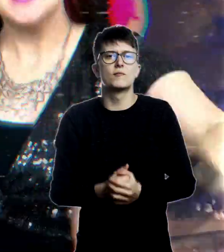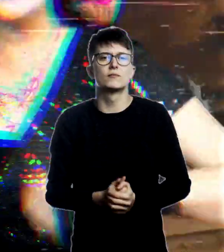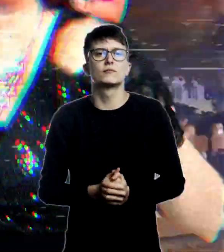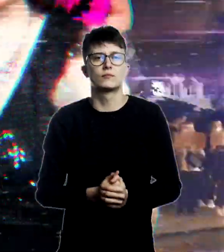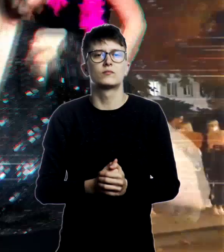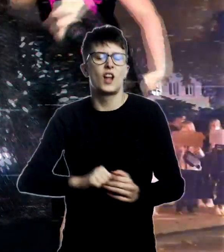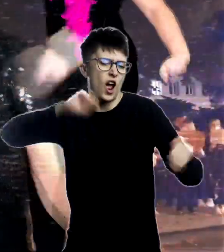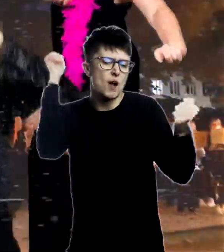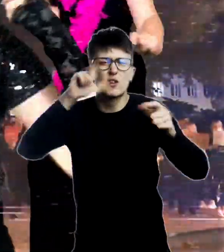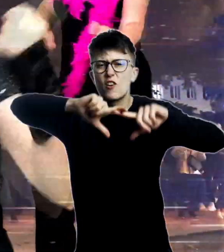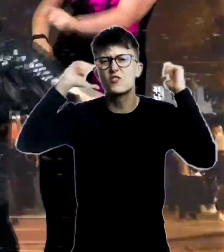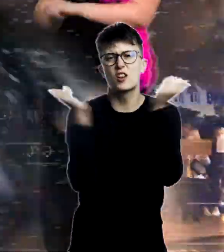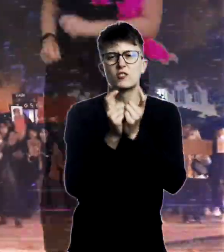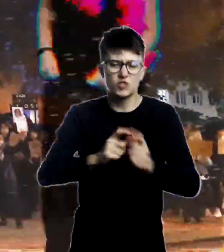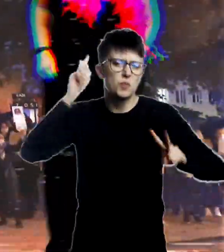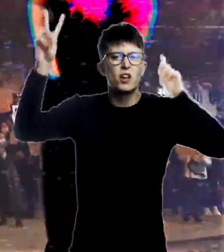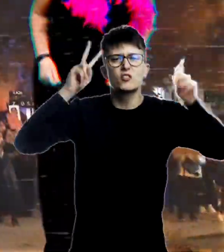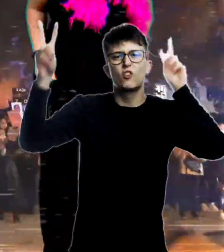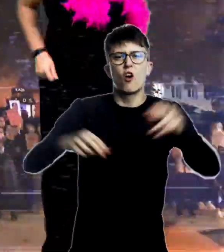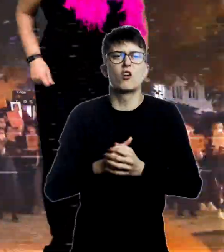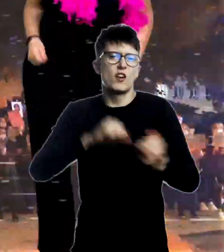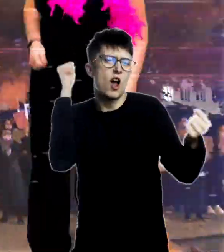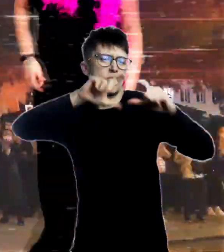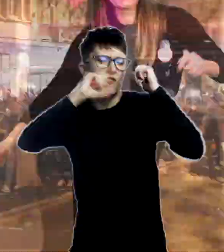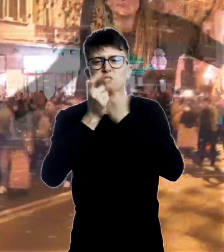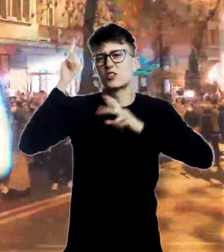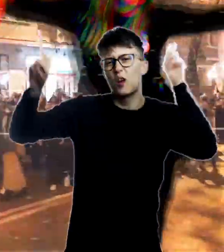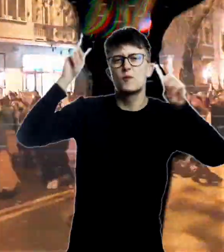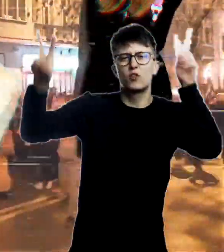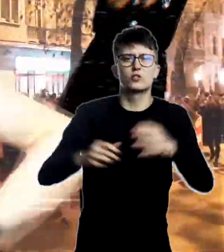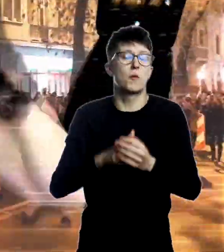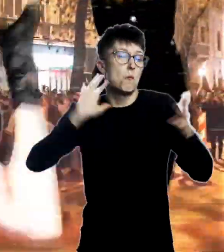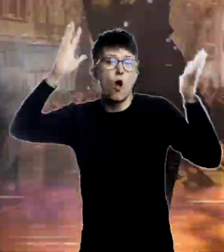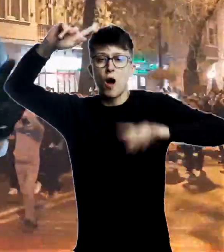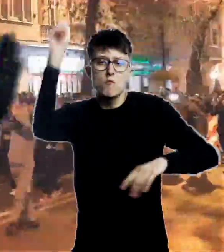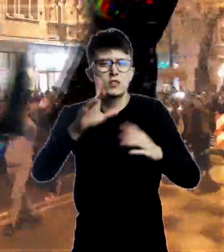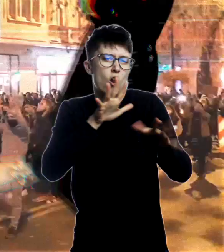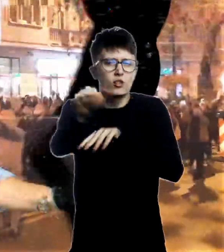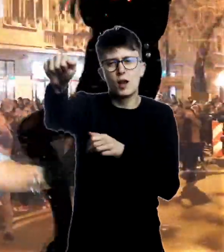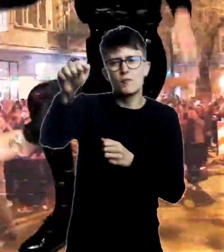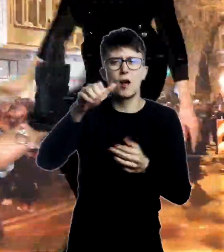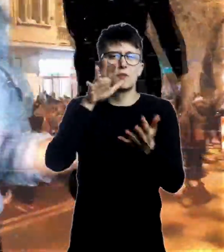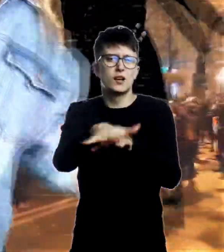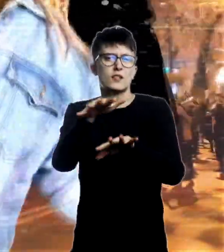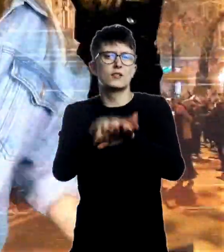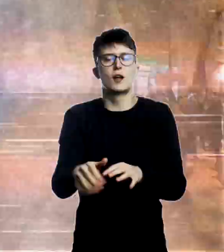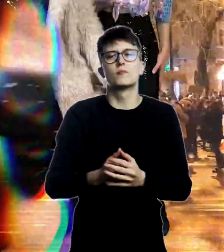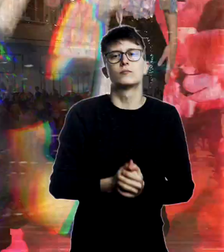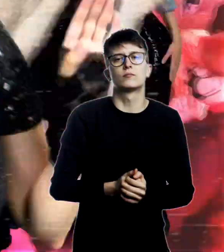Jebać to wszystko! Idziemy w disco! Brokatu błyskiem rozjebiemy system!